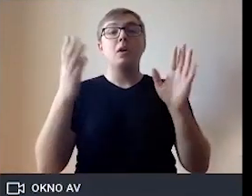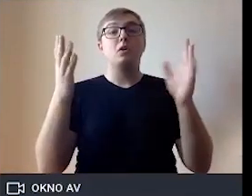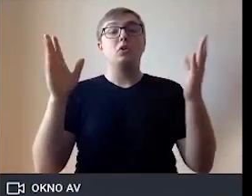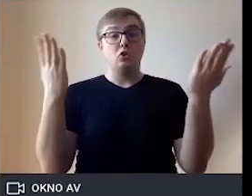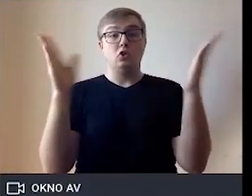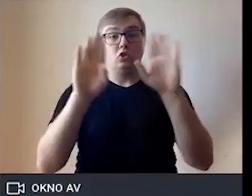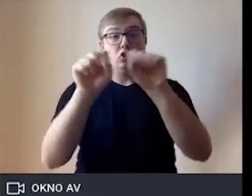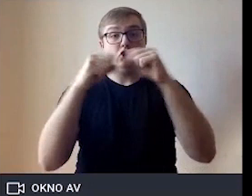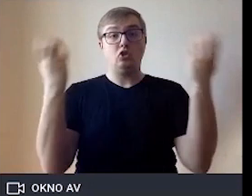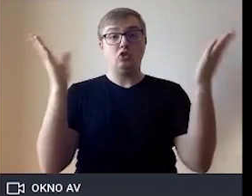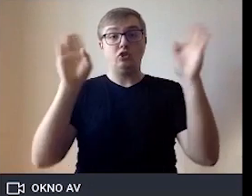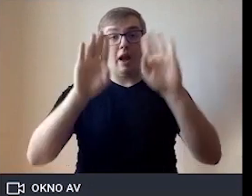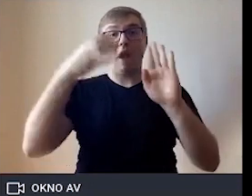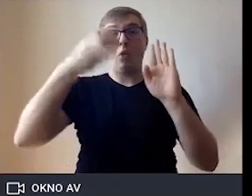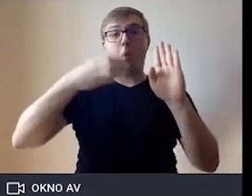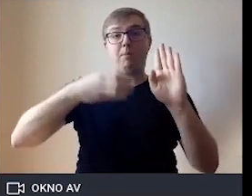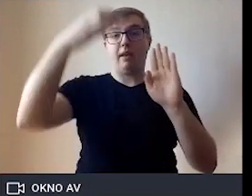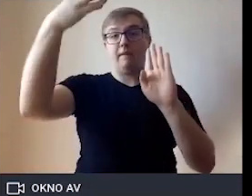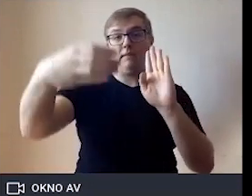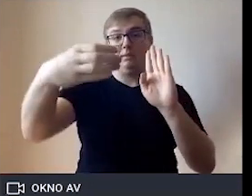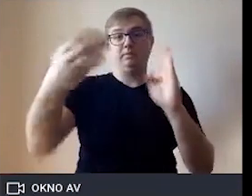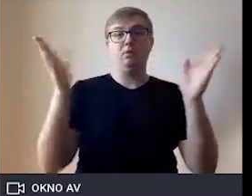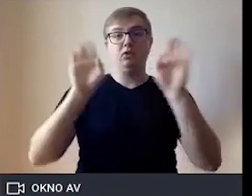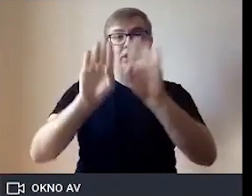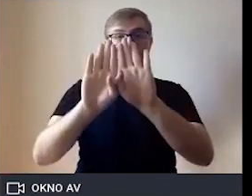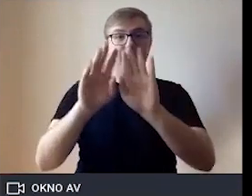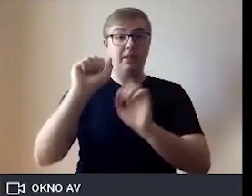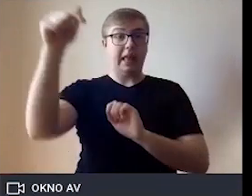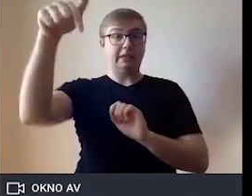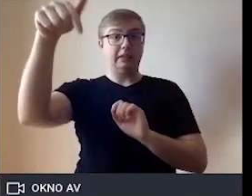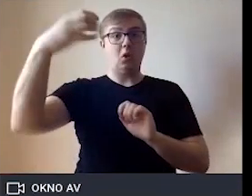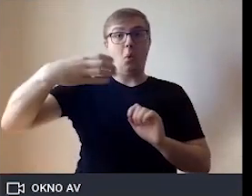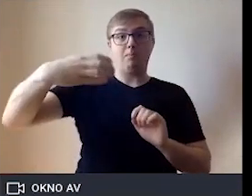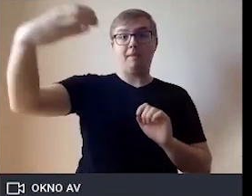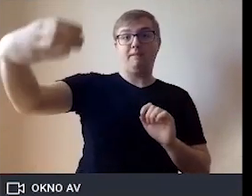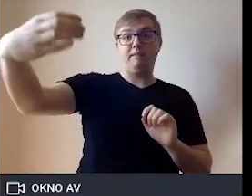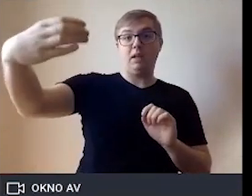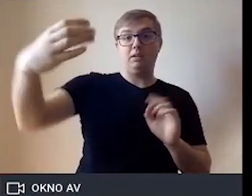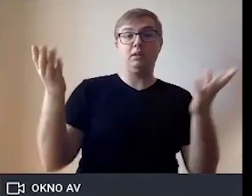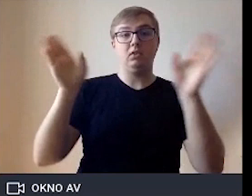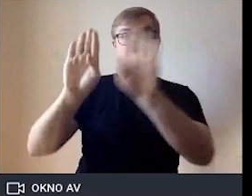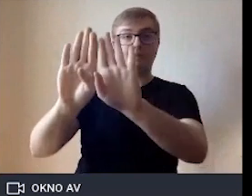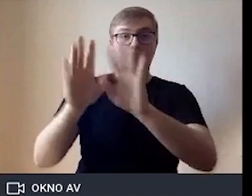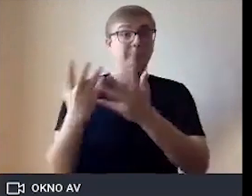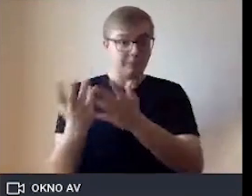Kubek jest W szafie (PJM): SZAFA KUBEK.